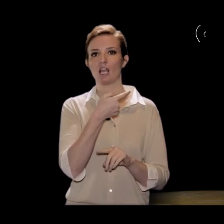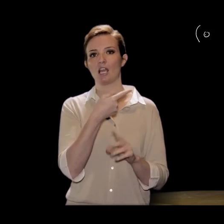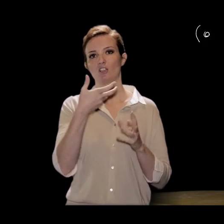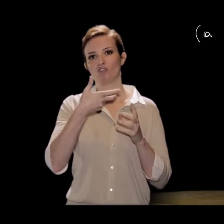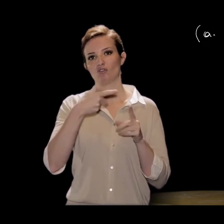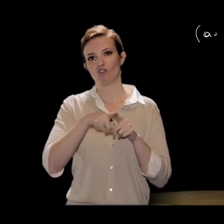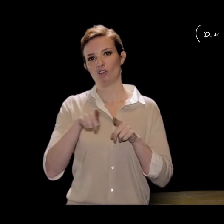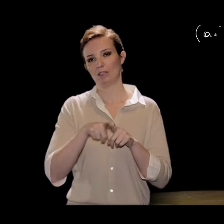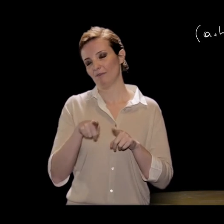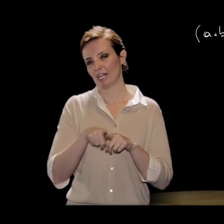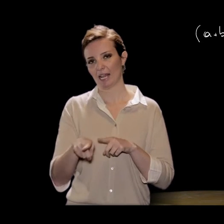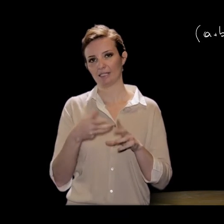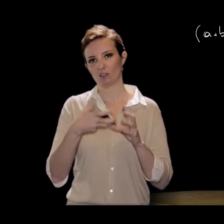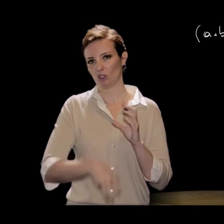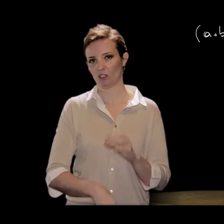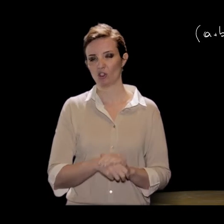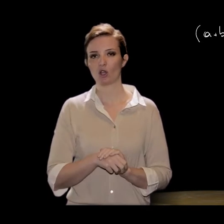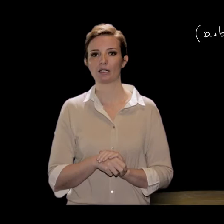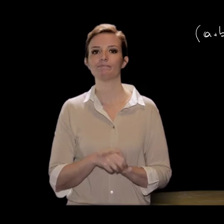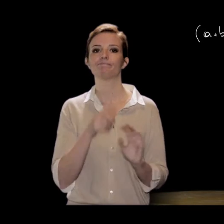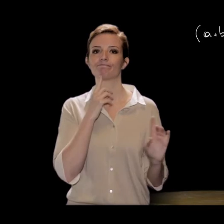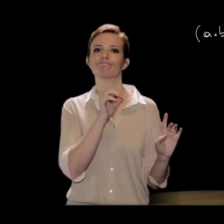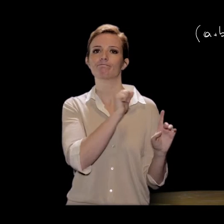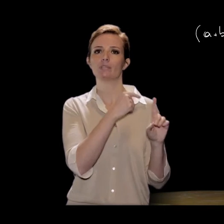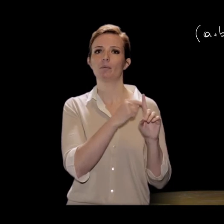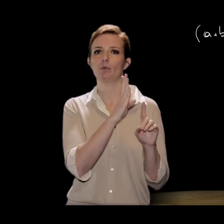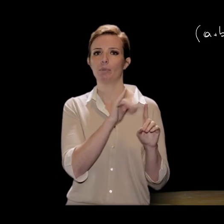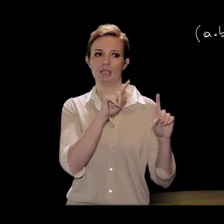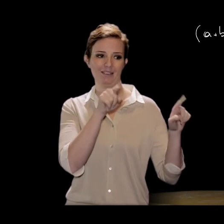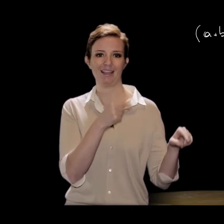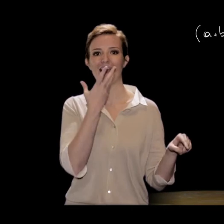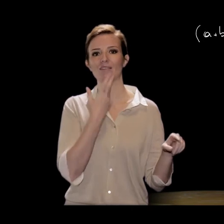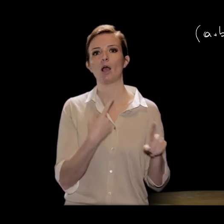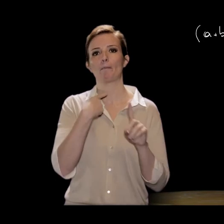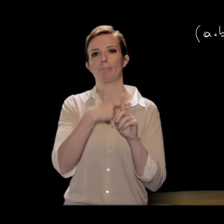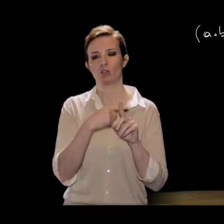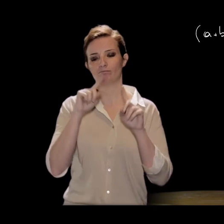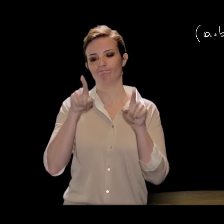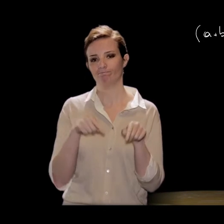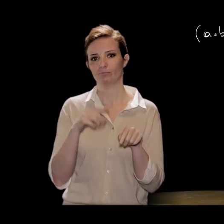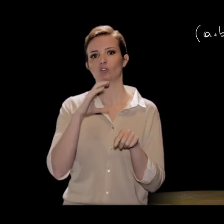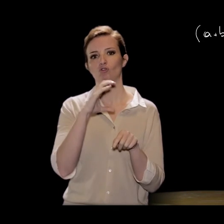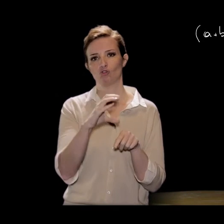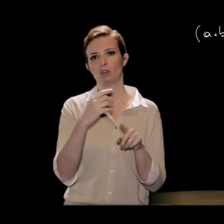Abbiamo il numero complesso a+bᵢ che sommiamo al numero complesso c+di.